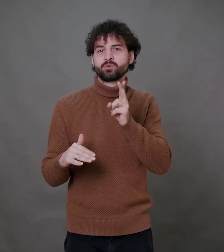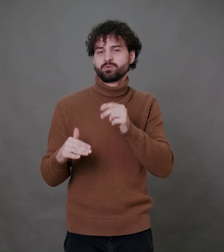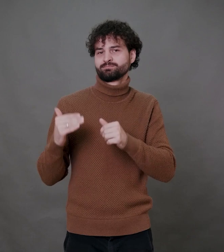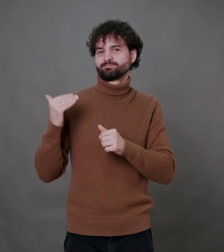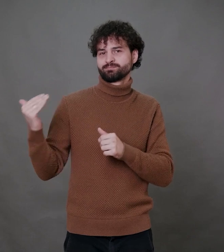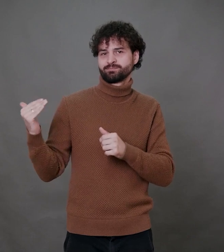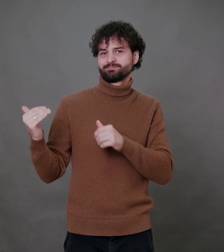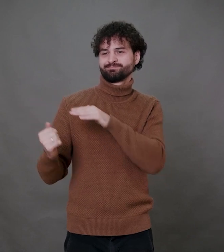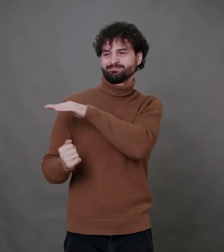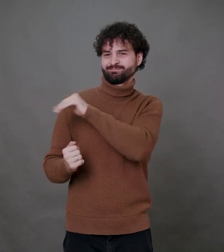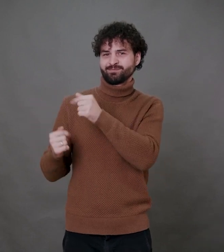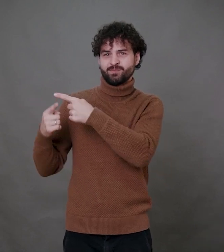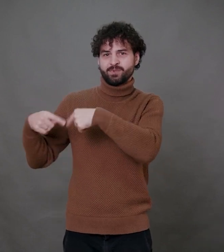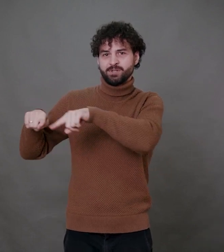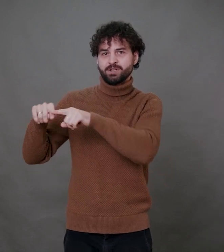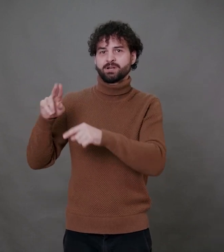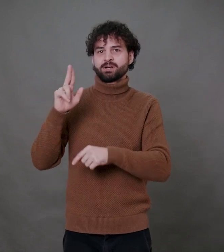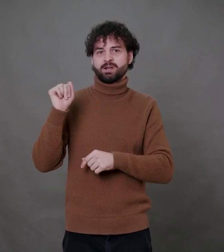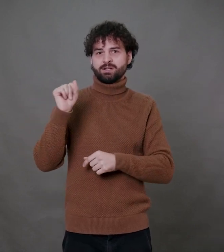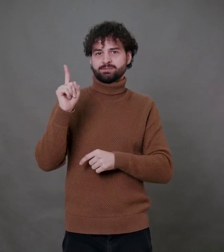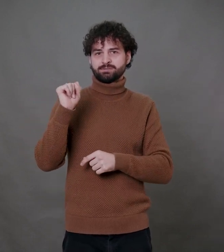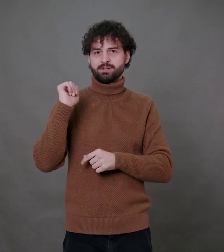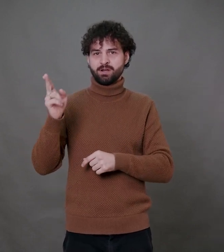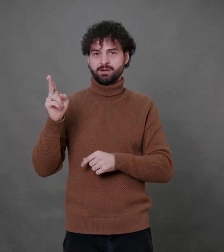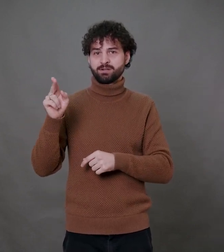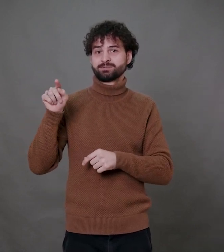была нанята дружина казаков.